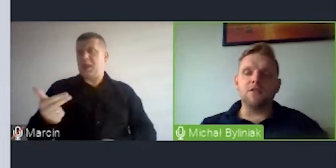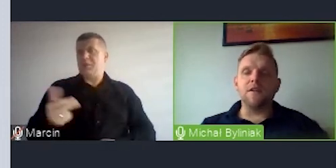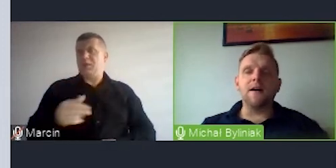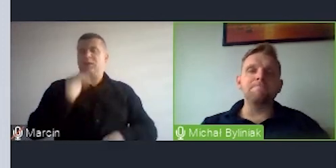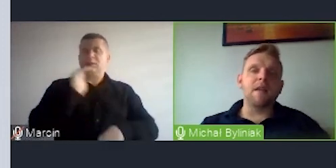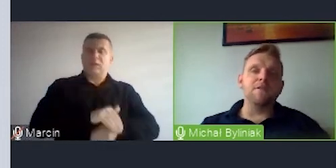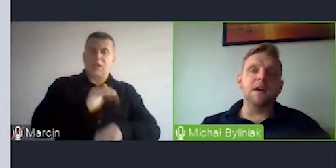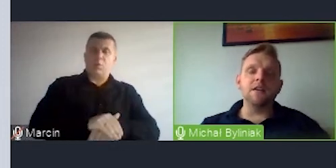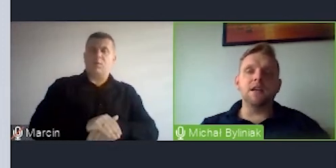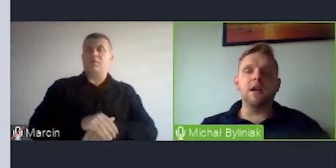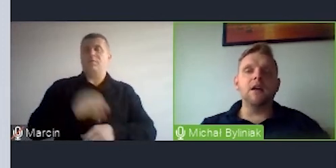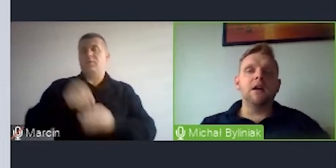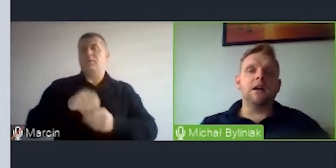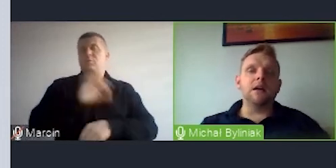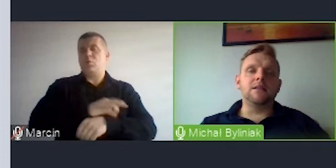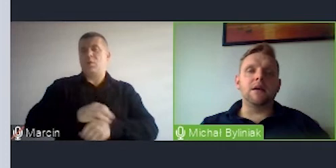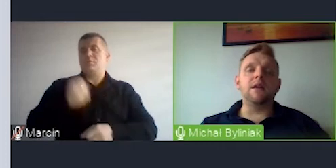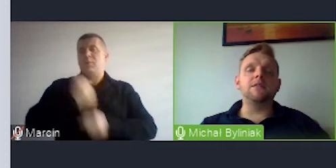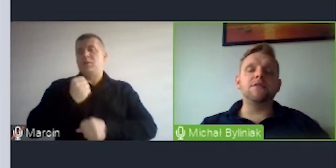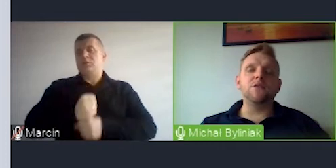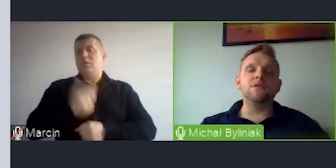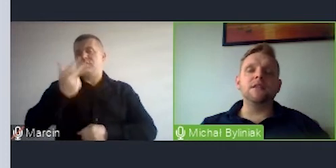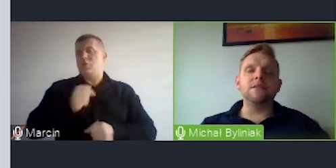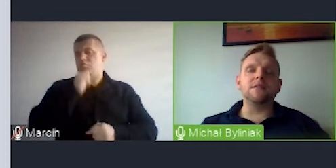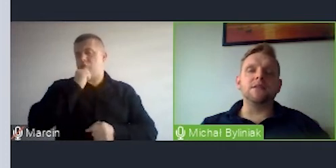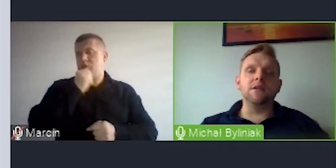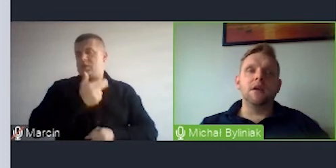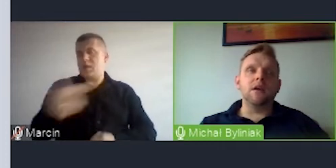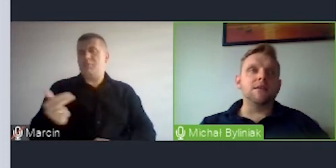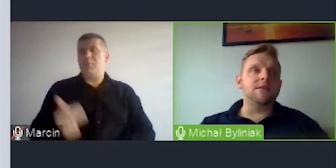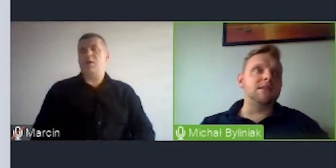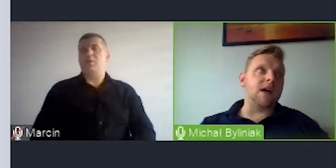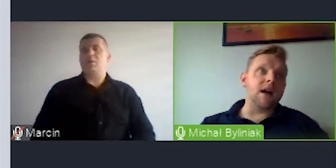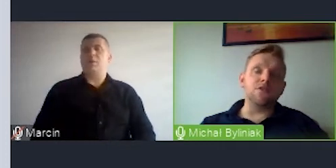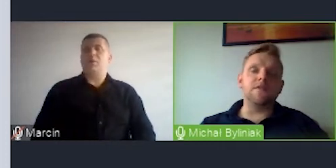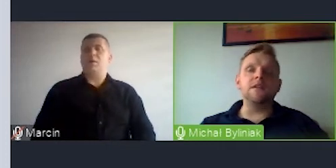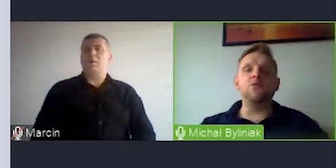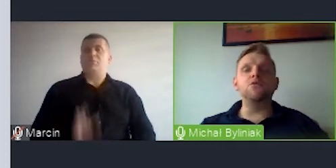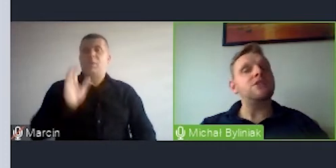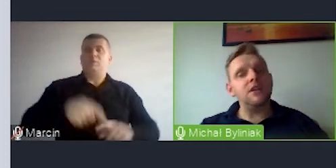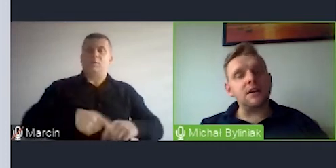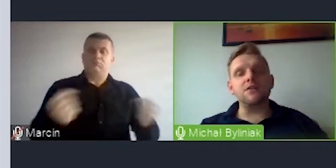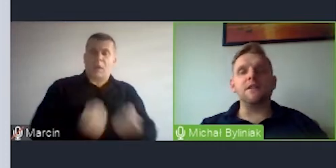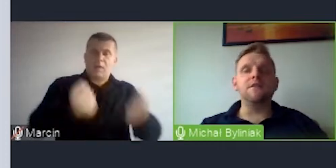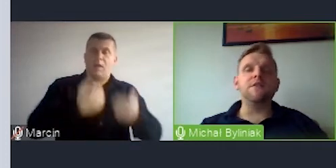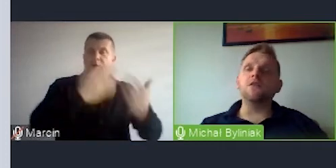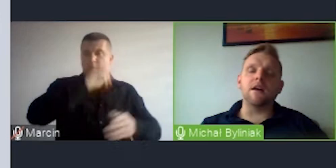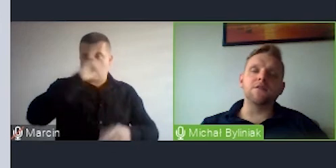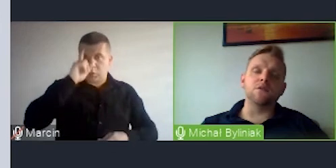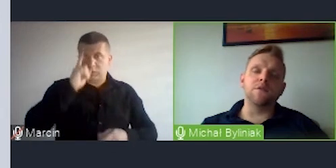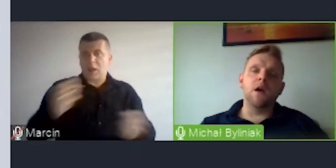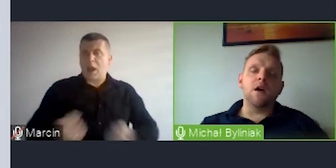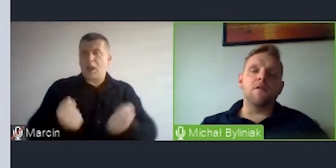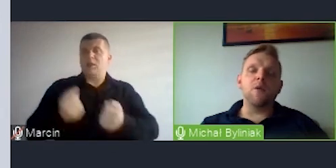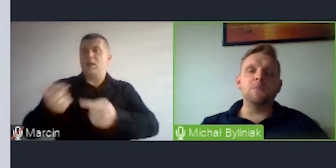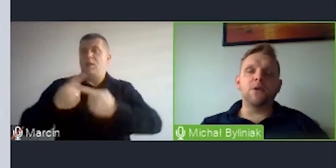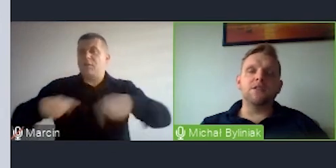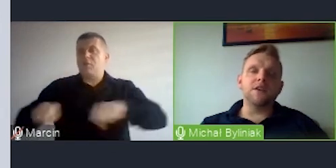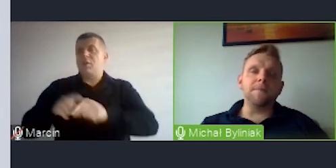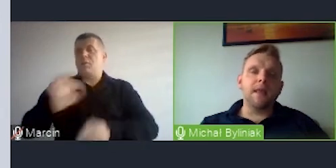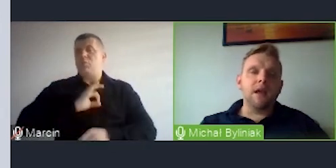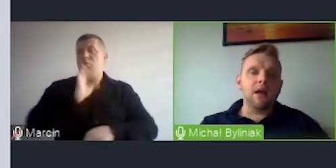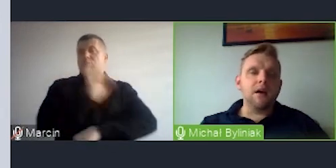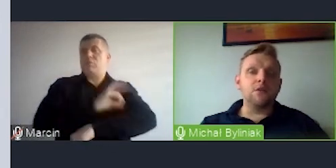czyli dwa wielkie tematy związane z angażowaniem ludzi i angażowaniem wykonawców w moim projekcie,